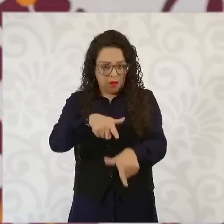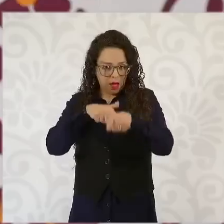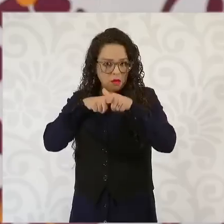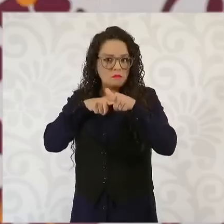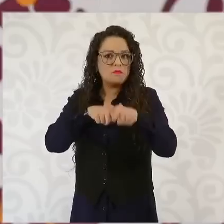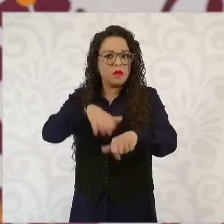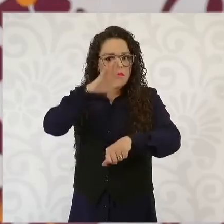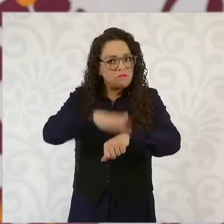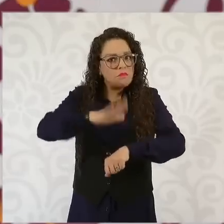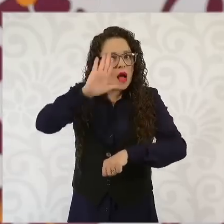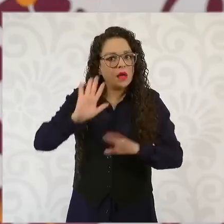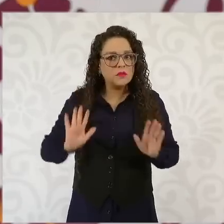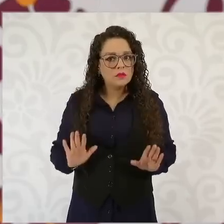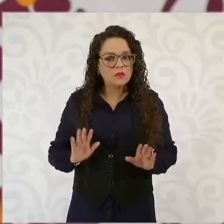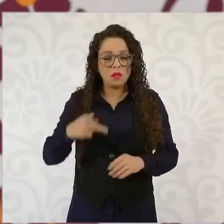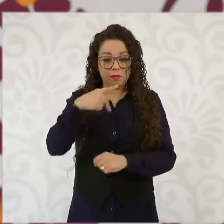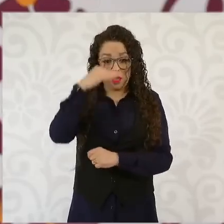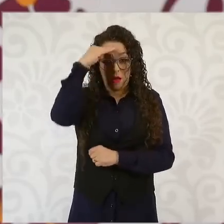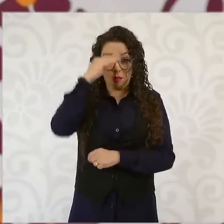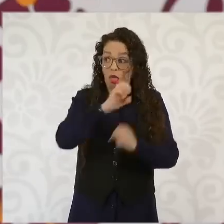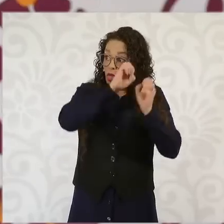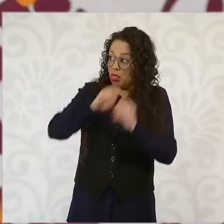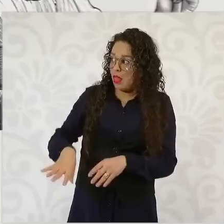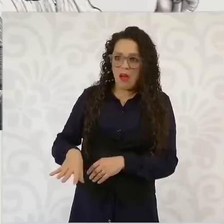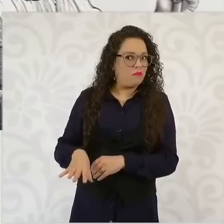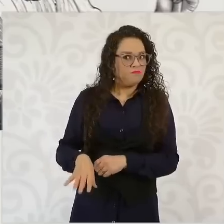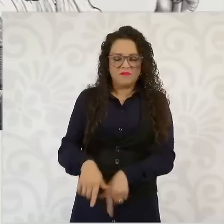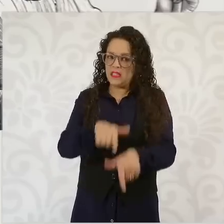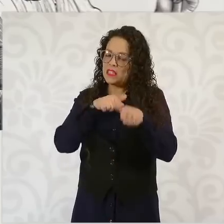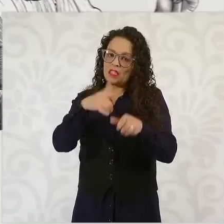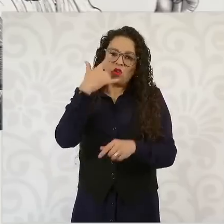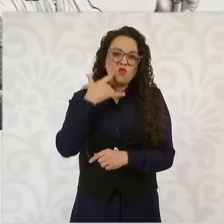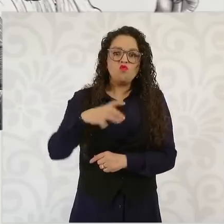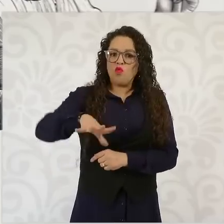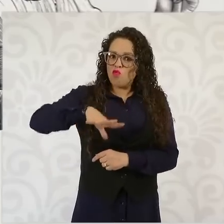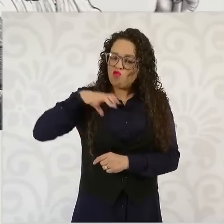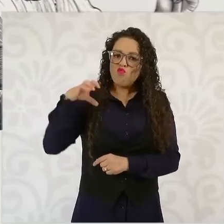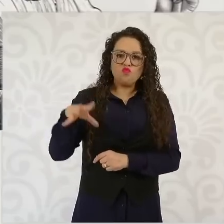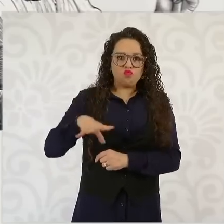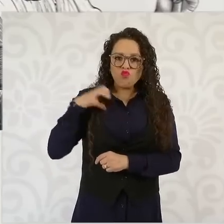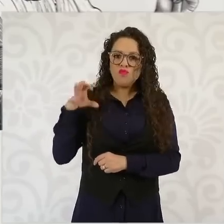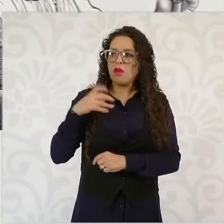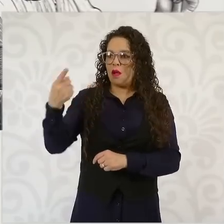hasta que logremos lo que nos ha instruido la presidenta Claudia sh desde mi punto de vista